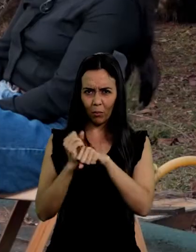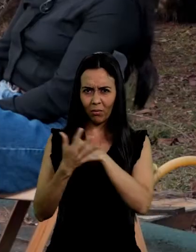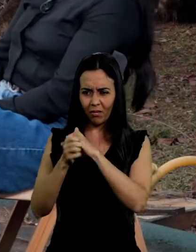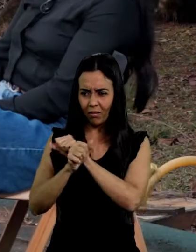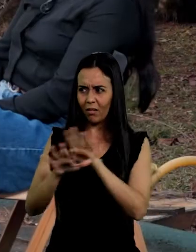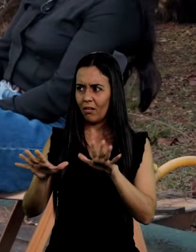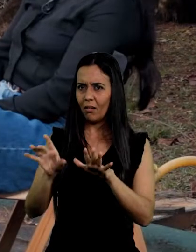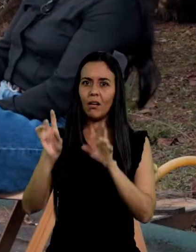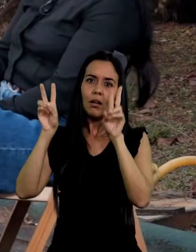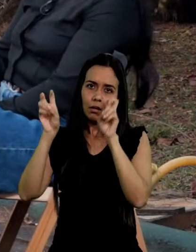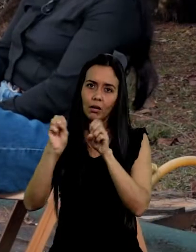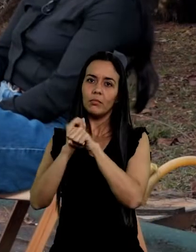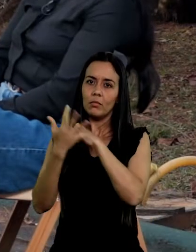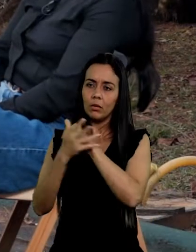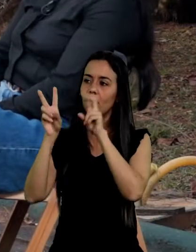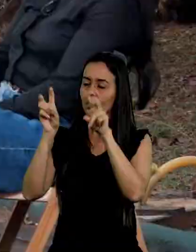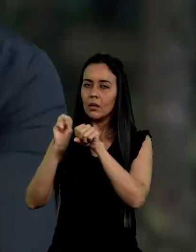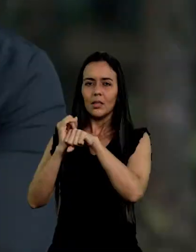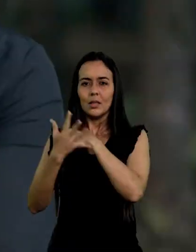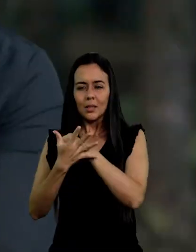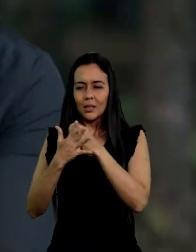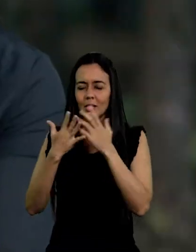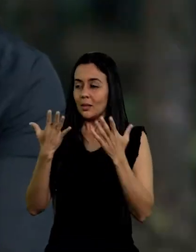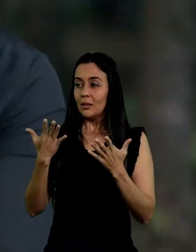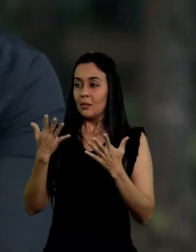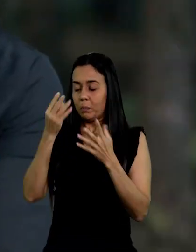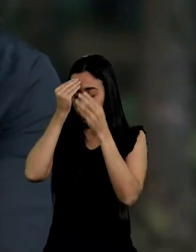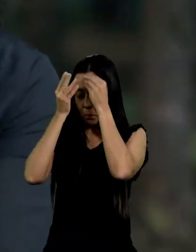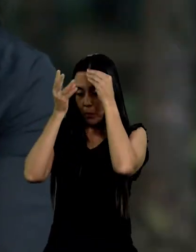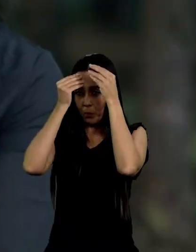É, se a gente for pensar assim, o que é que faz a gente